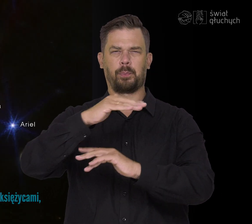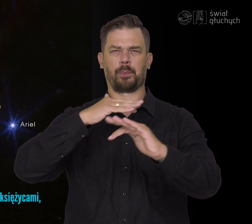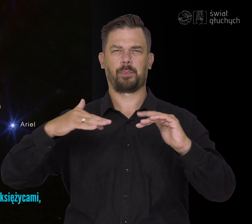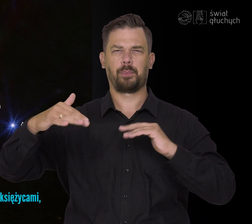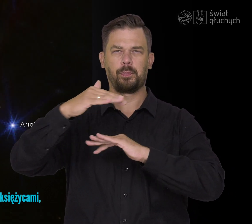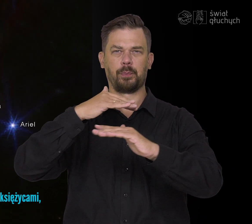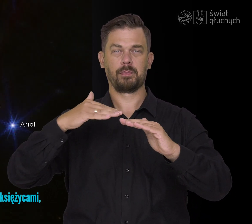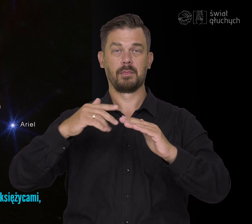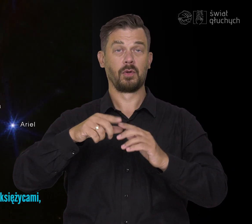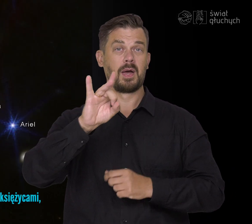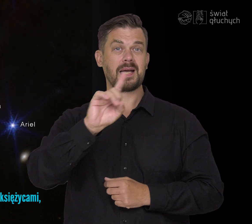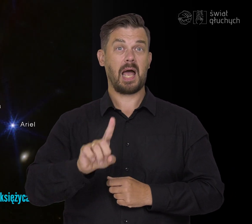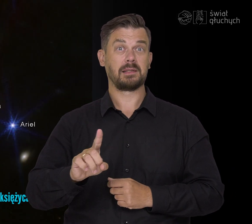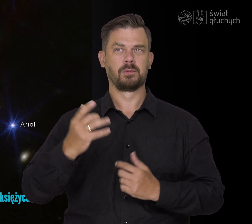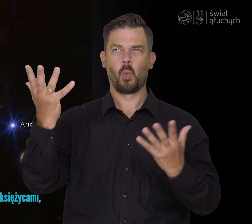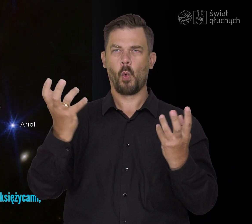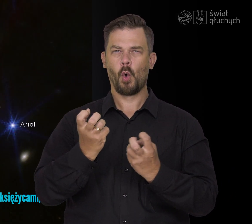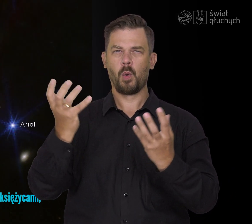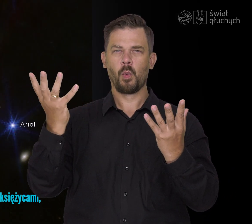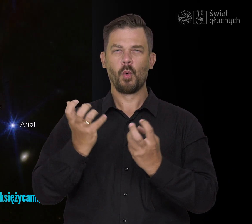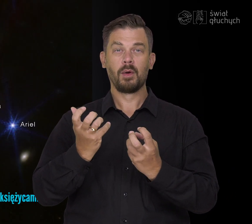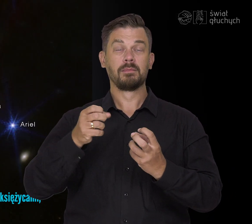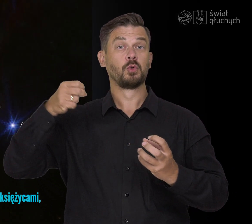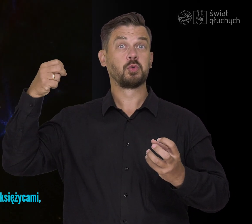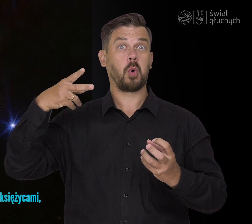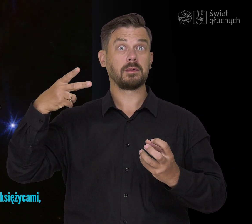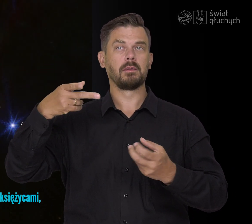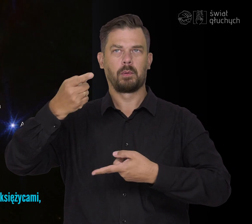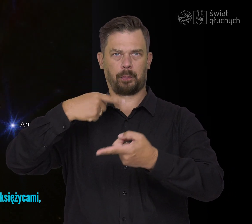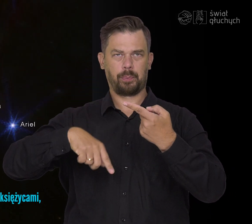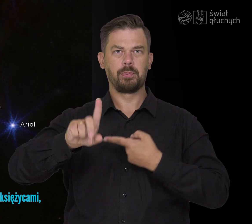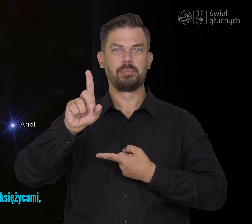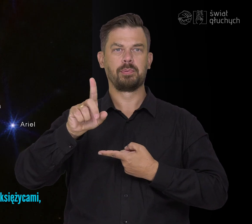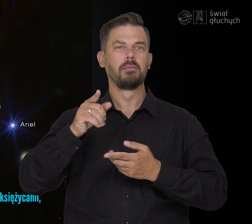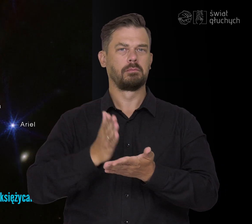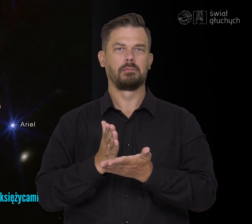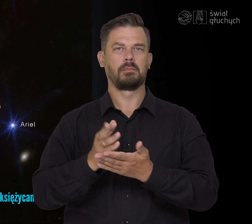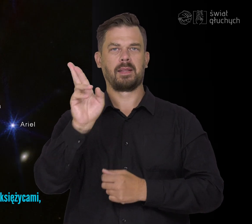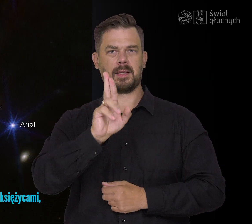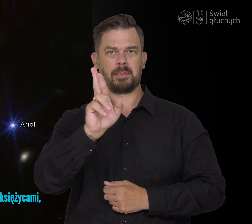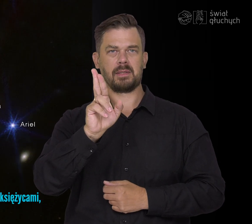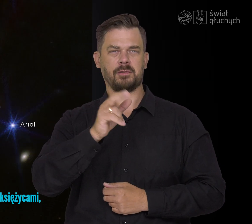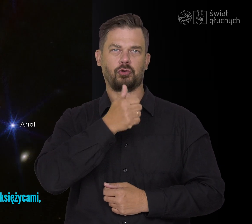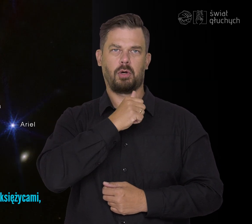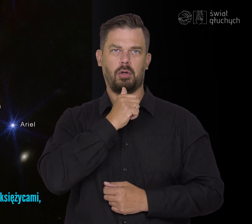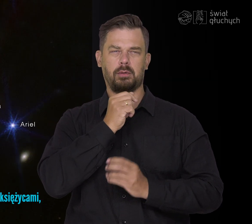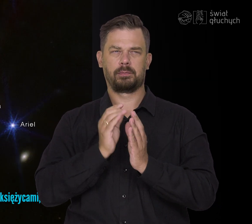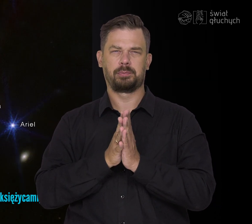Wygląda to tak, że ten gaz pochłania czerwone światło słoneczne, a odbija tylko światło w odcieniach niebieskiego i zielonego.